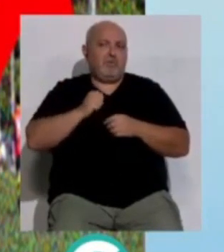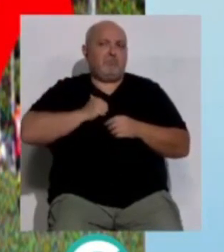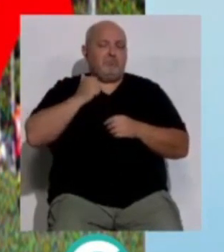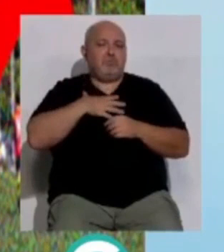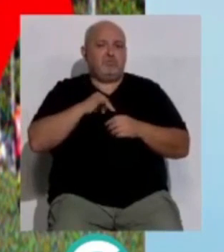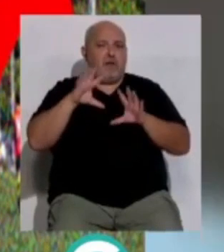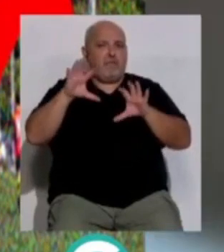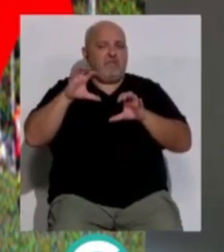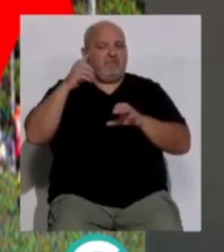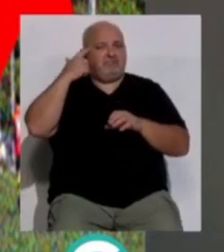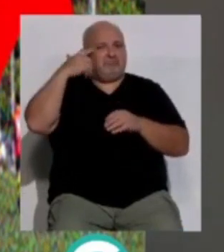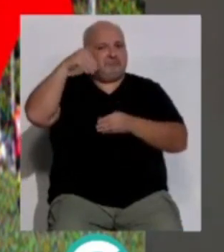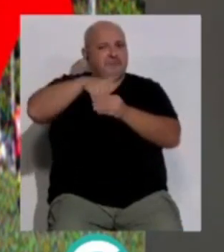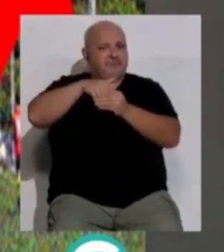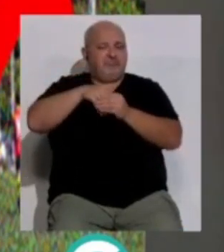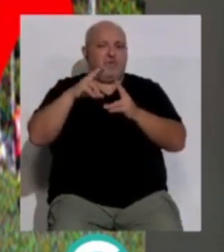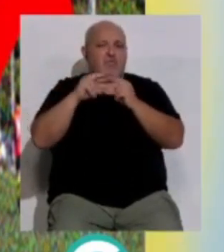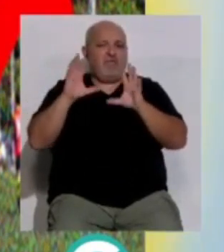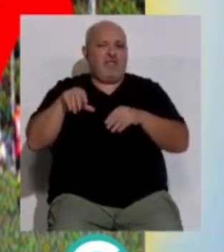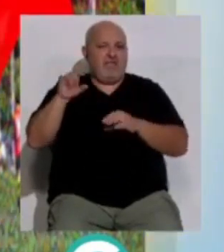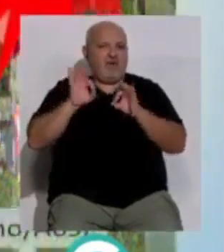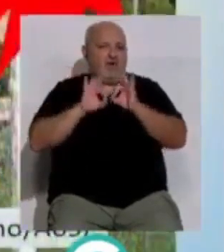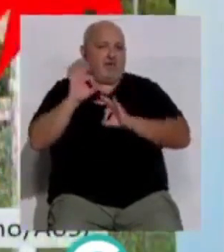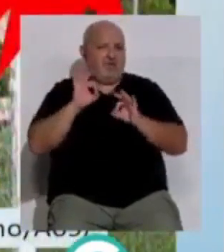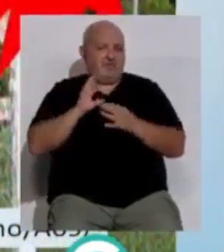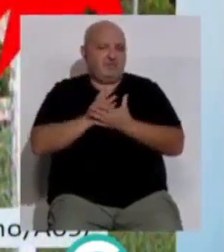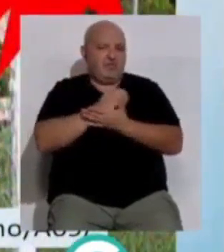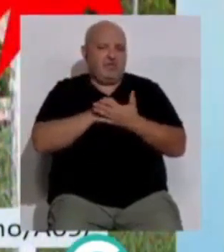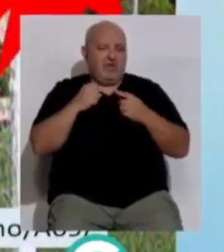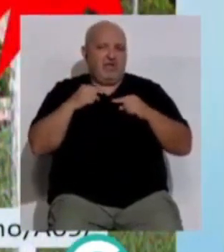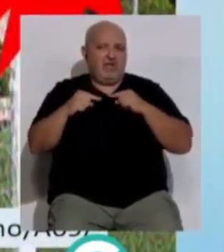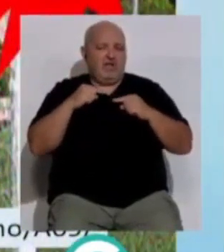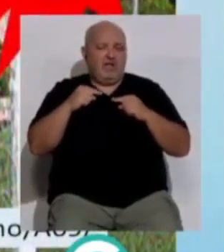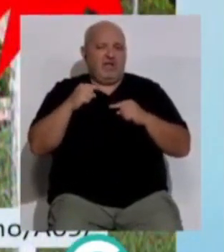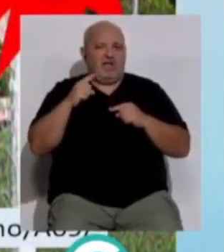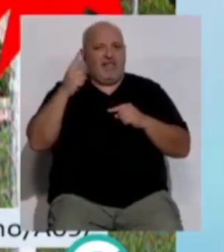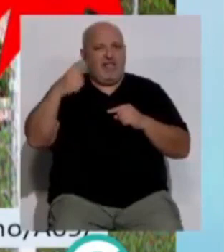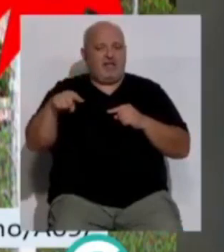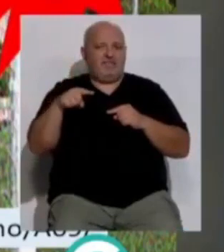que le damos y que la universidad de Cádiz le da a todos los entrenadores ávidos de recibir